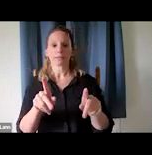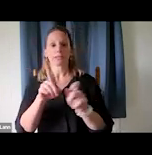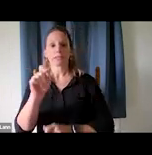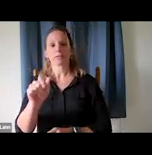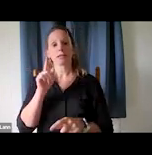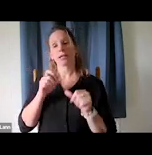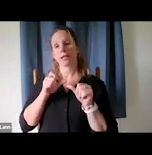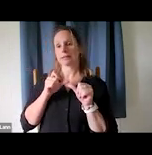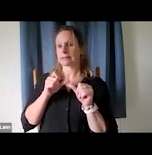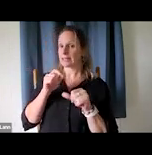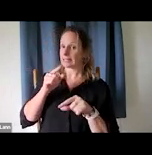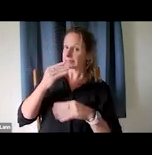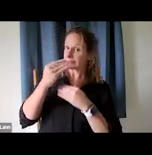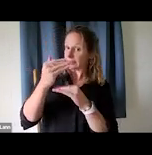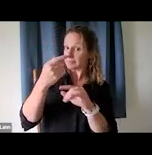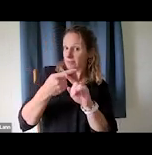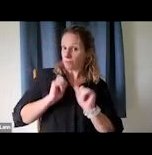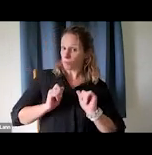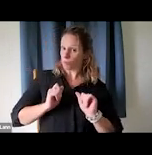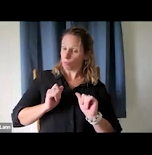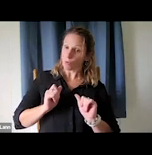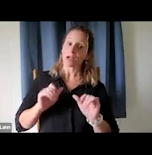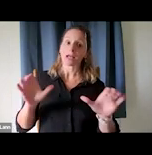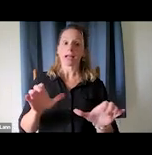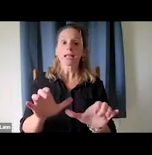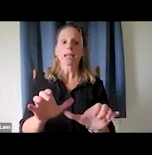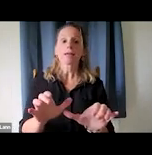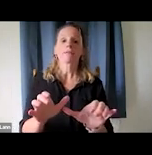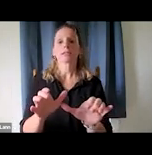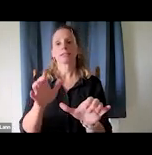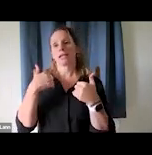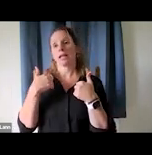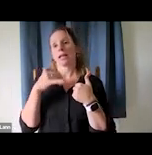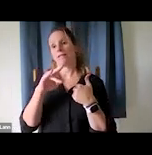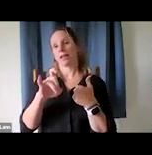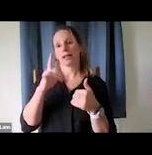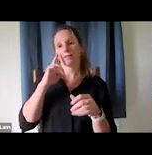a niveles de actividad remunerada sustancial y proporcionar un indicador al objetivo más amplio de la solicitud".